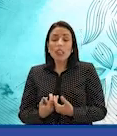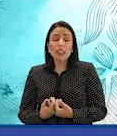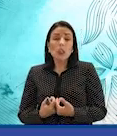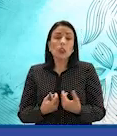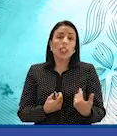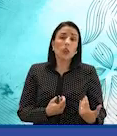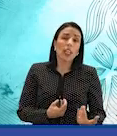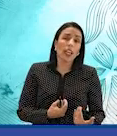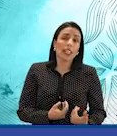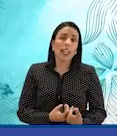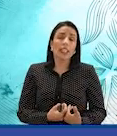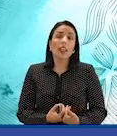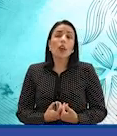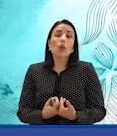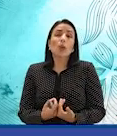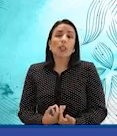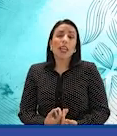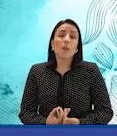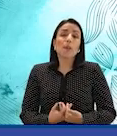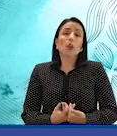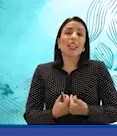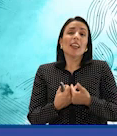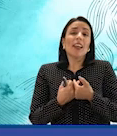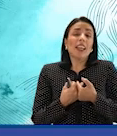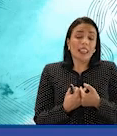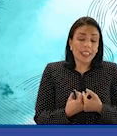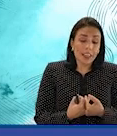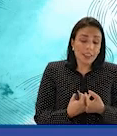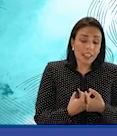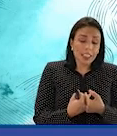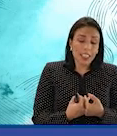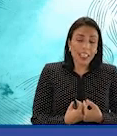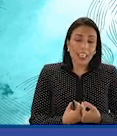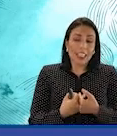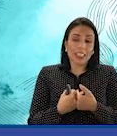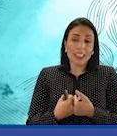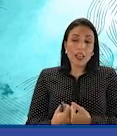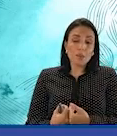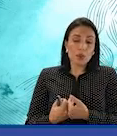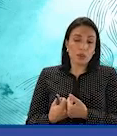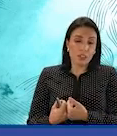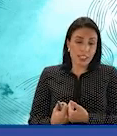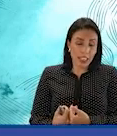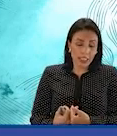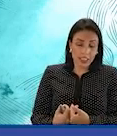entre el Concejo y el Alcalde. ¿Por qué? Porque debe de tener tiempo suficiente